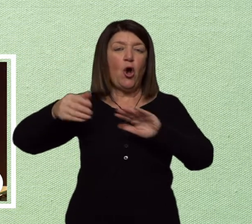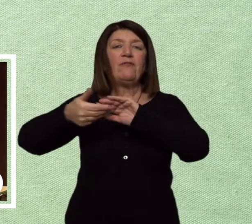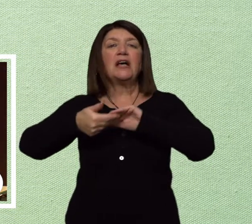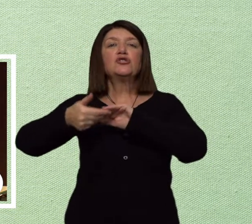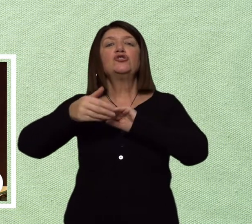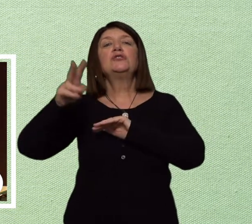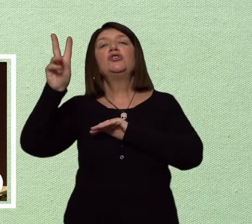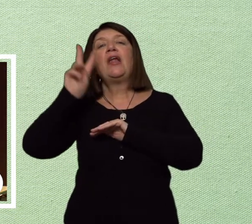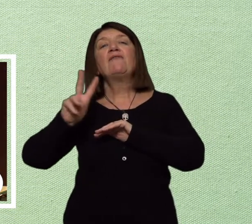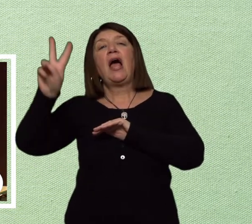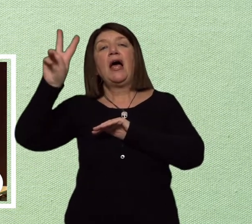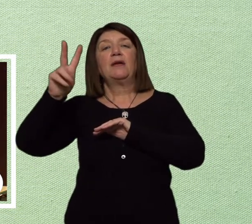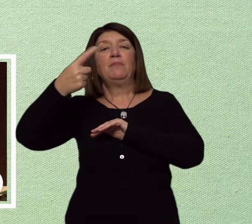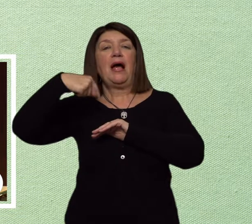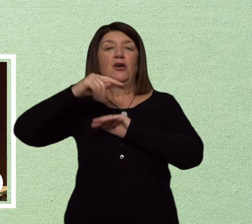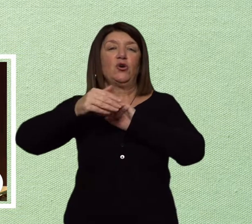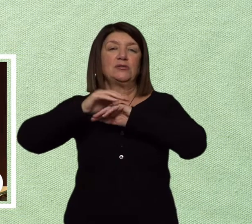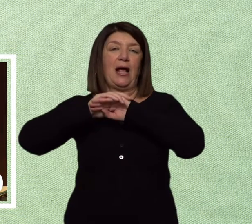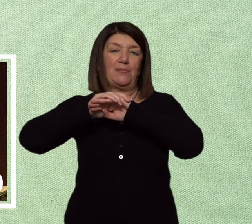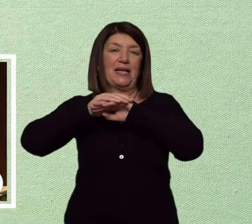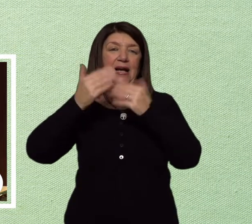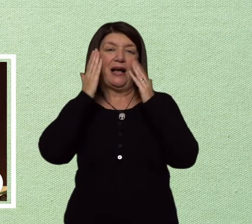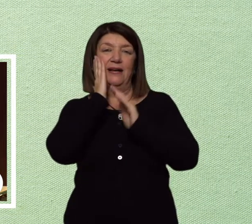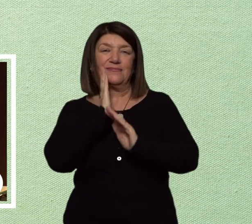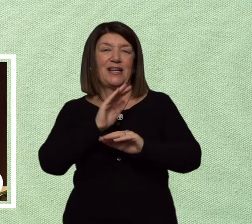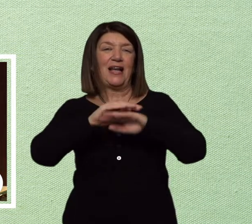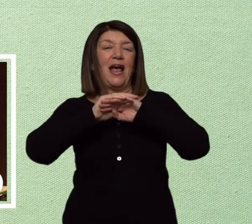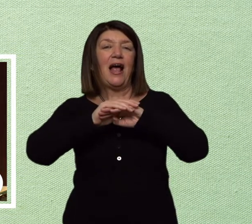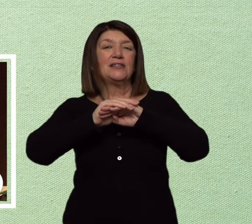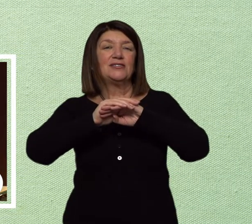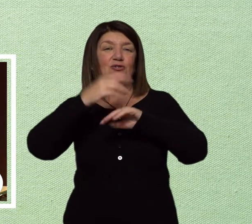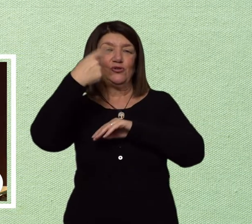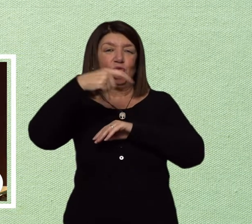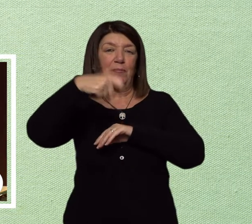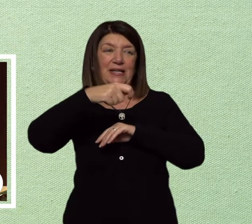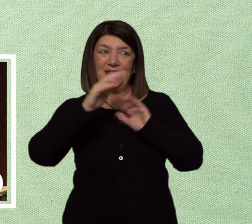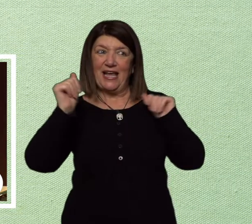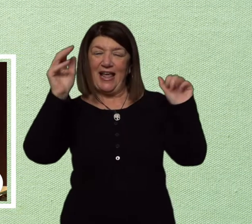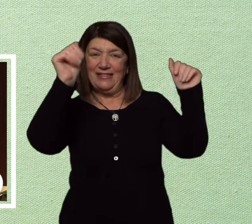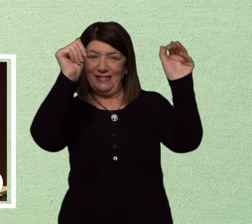cara amica che salutiamo nella sua presidente in tutte le sue collaboratrici e collaboratori.